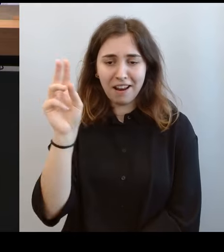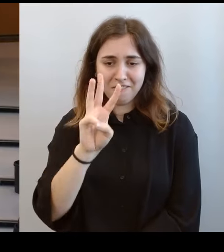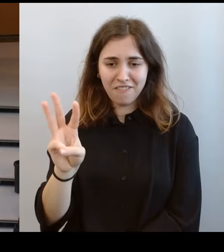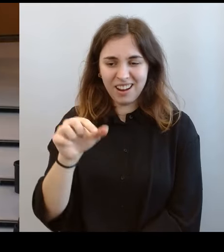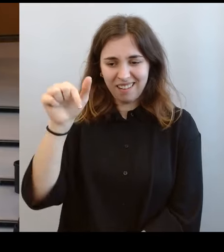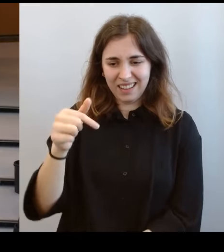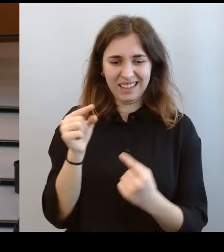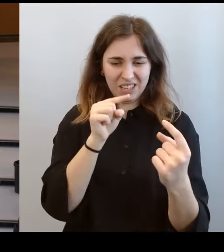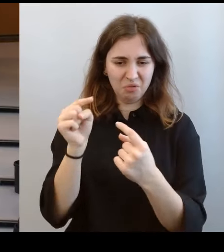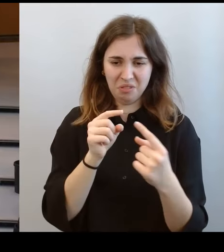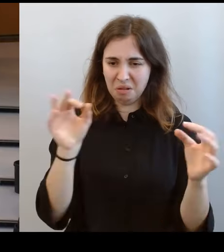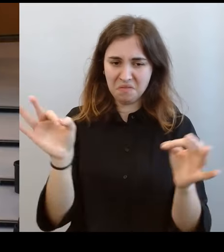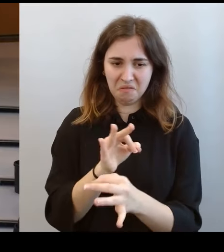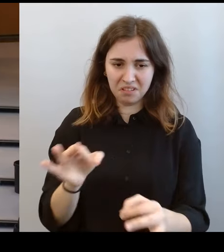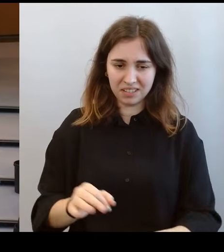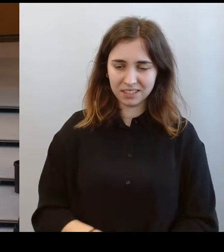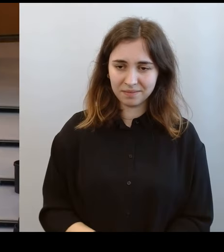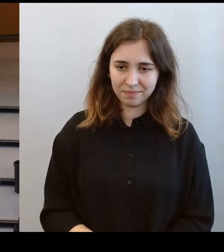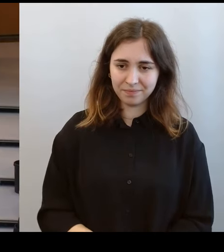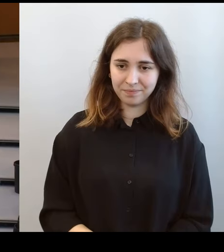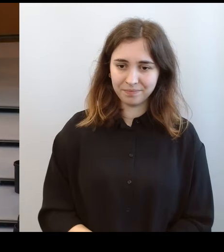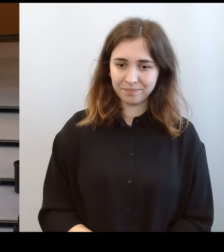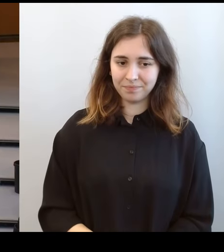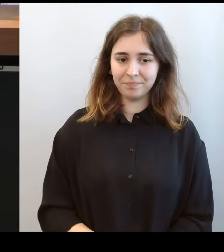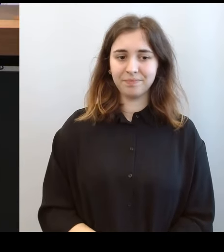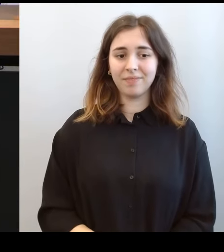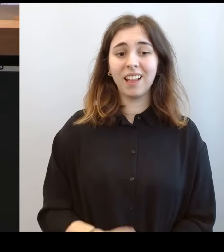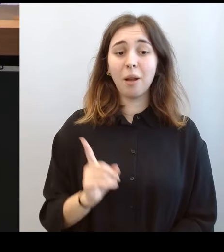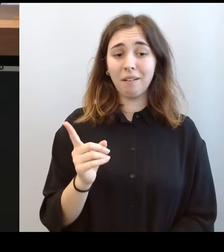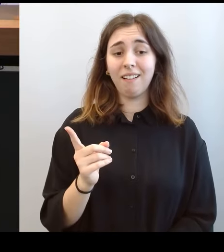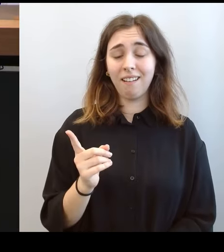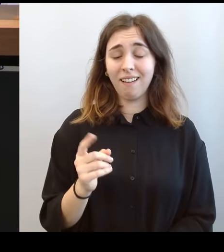Andererseits verstehe ich natürlich, wenn die besonders herausgehobenen